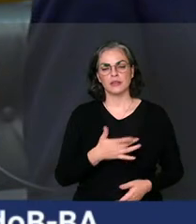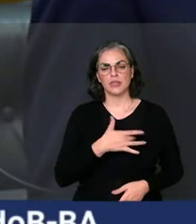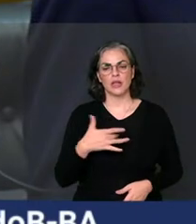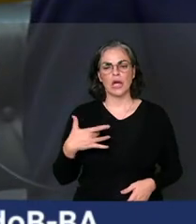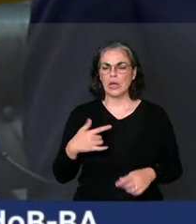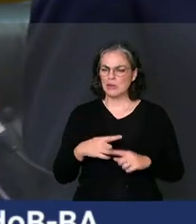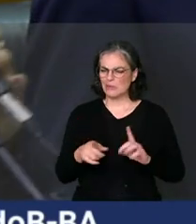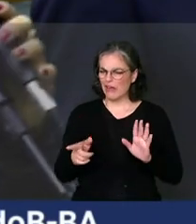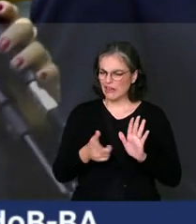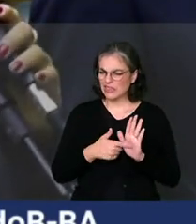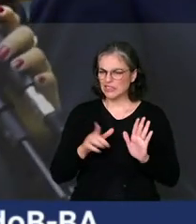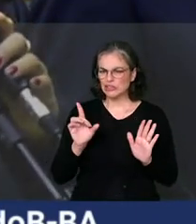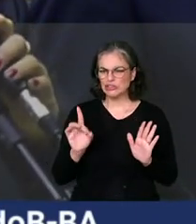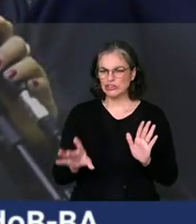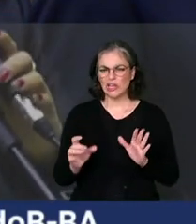O PISO DA SEGURANÇA PÚBLICA ESTÁ PREVISTO. NÓS VAMOS